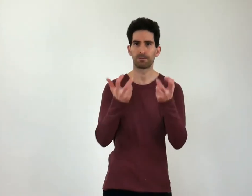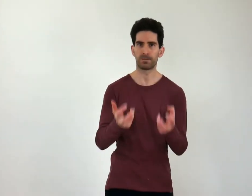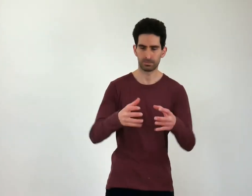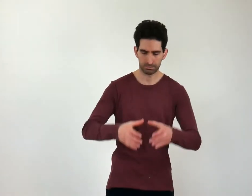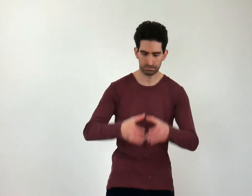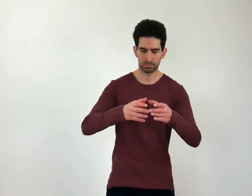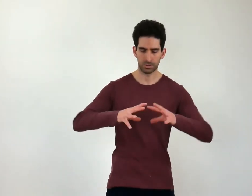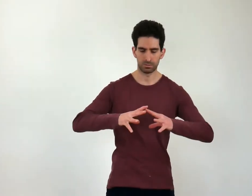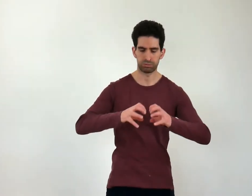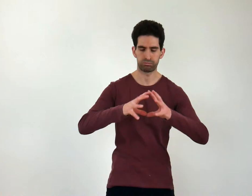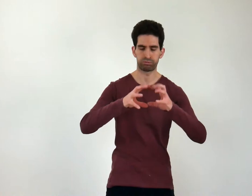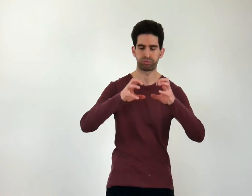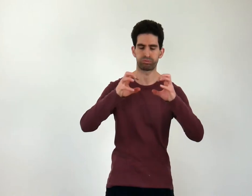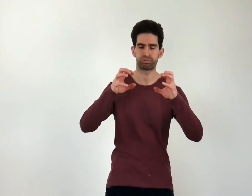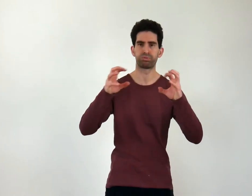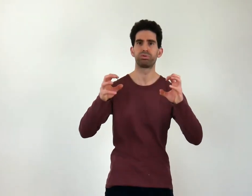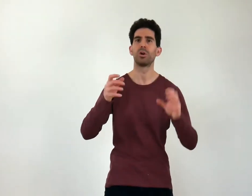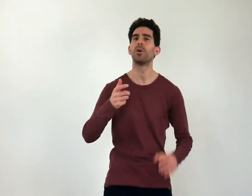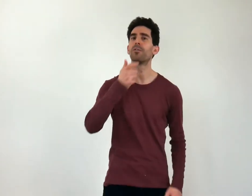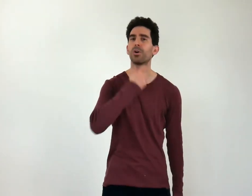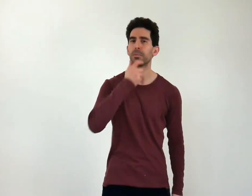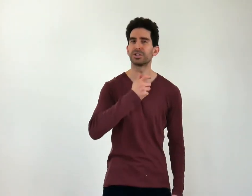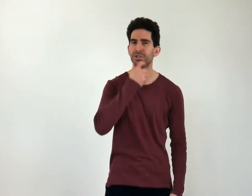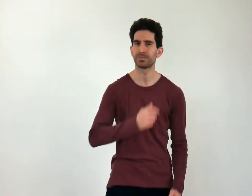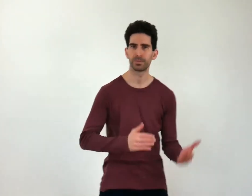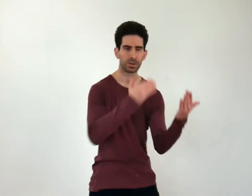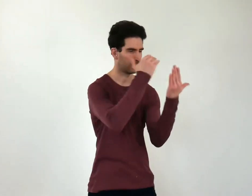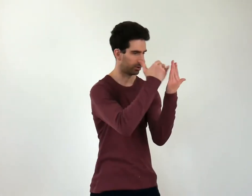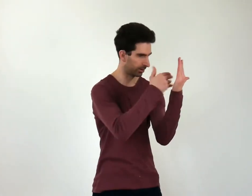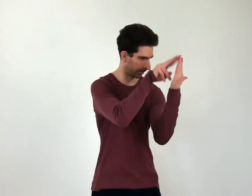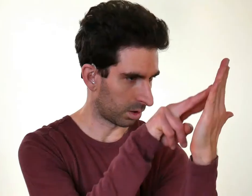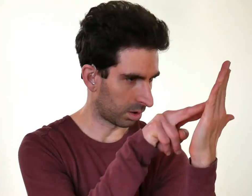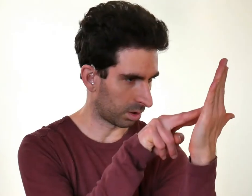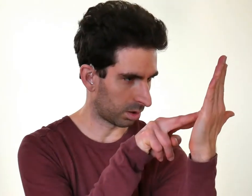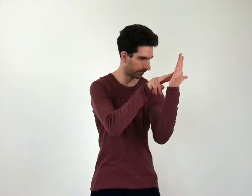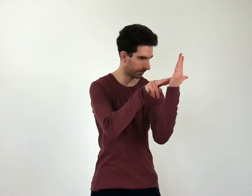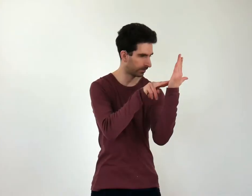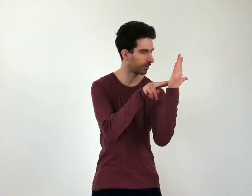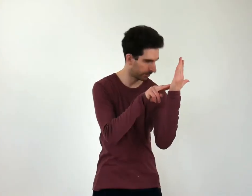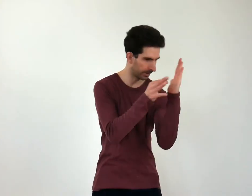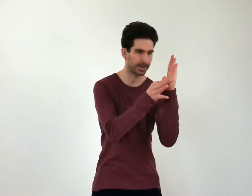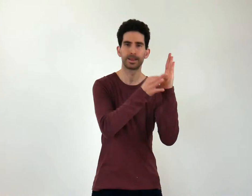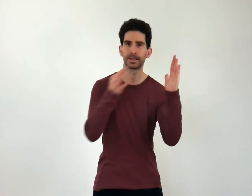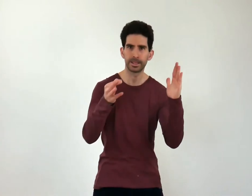Il veut faire un soufflé au fromage. *Lit la recette* Elle dit